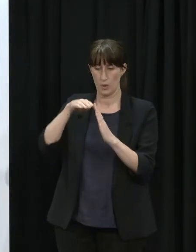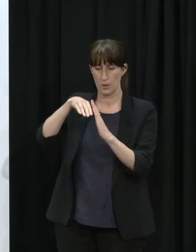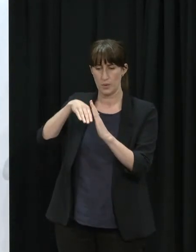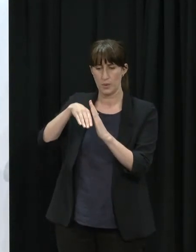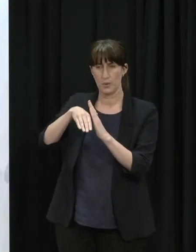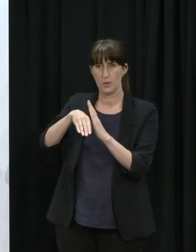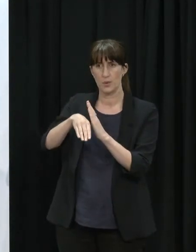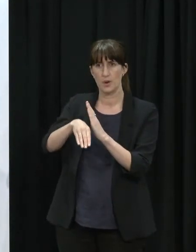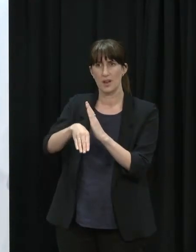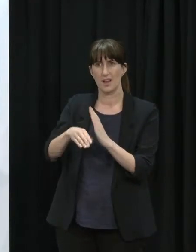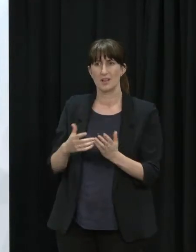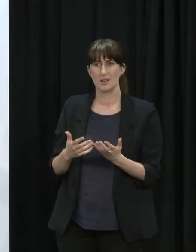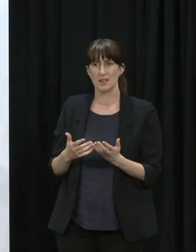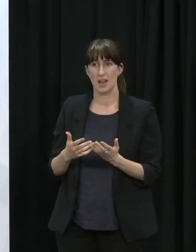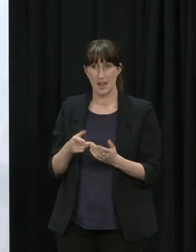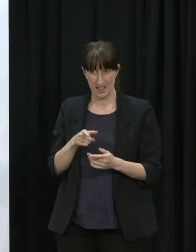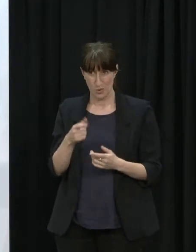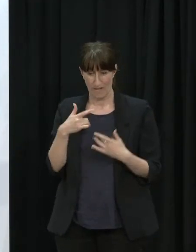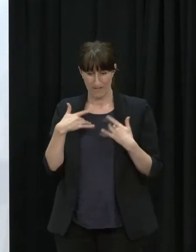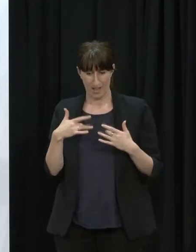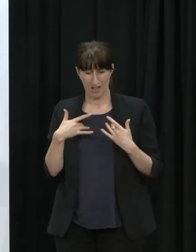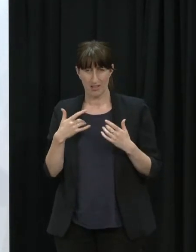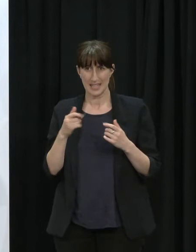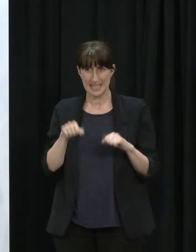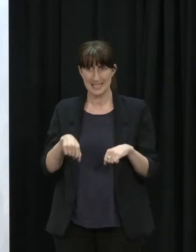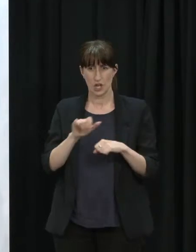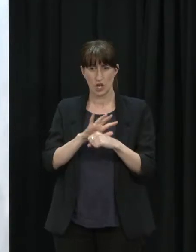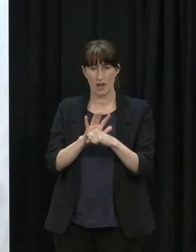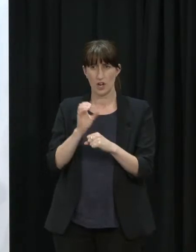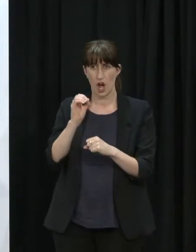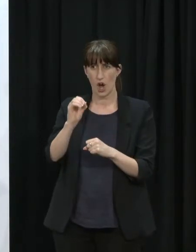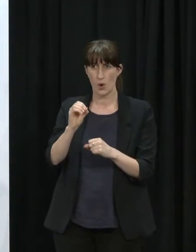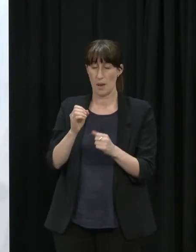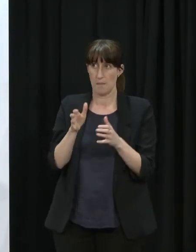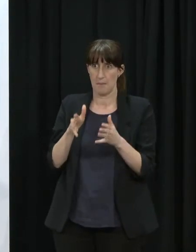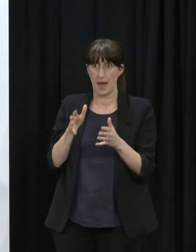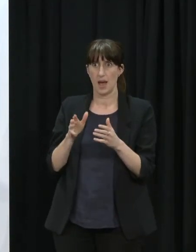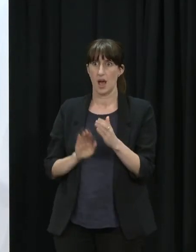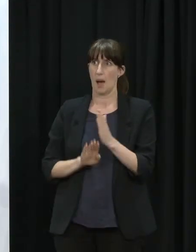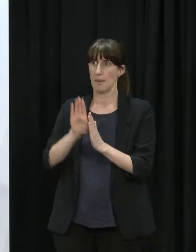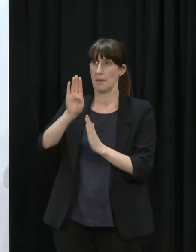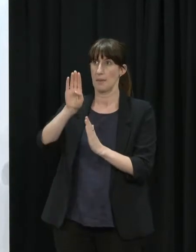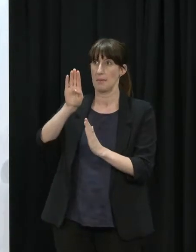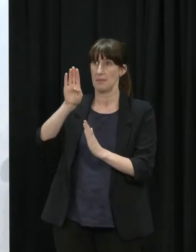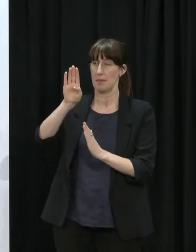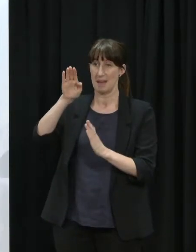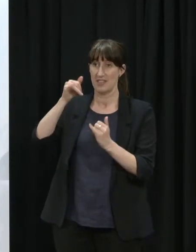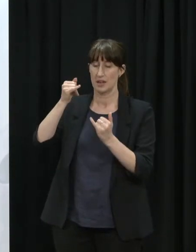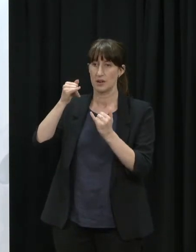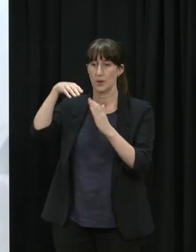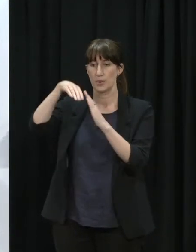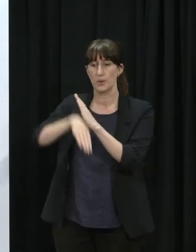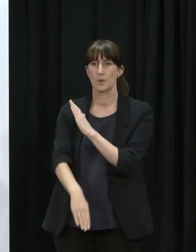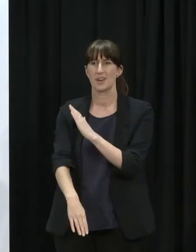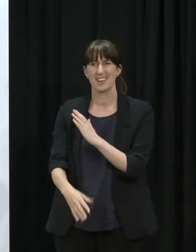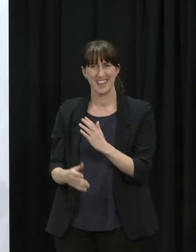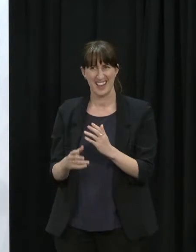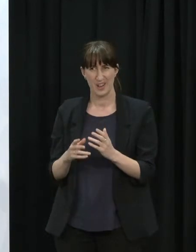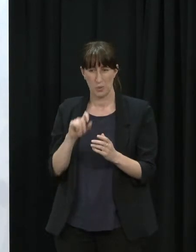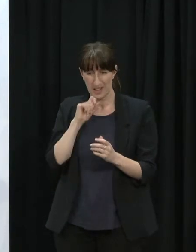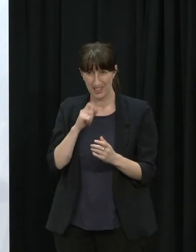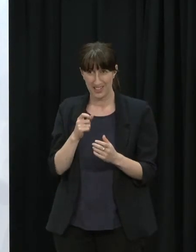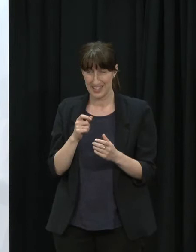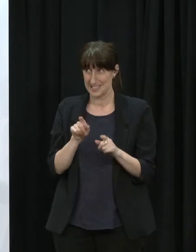Omicron, te ahua kua huri ki te